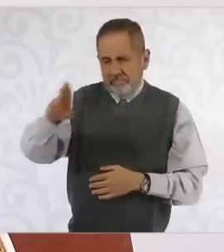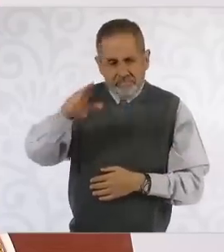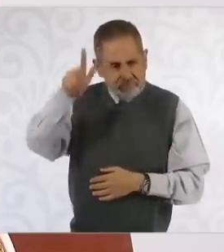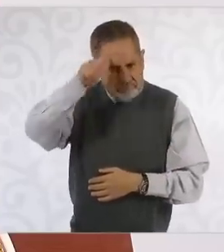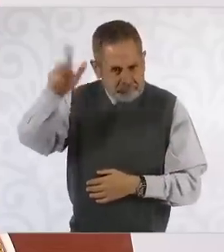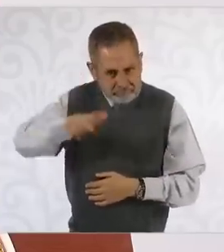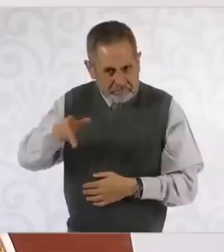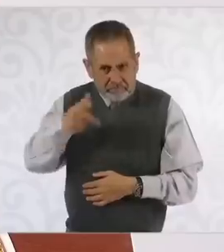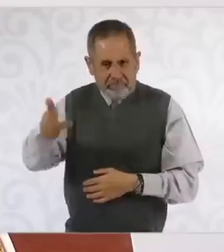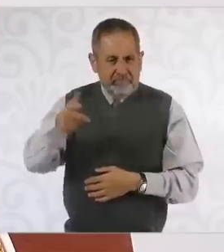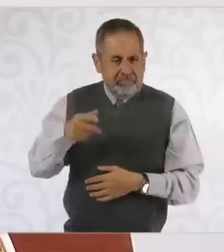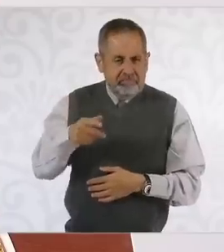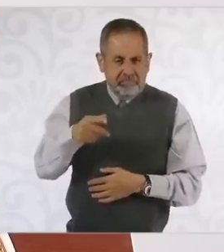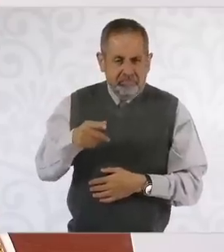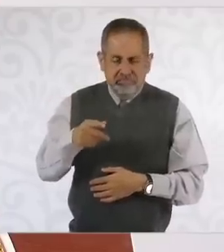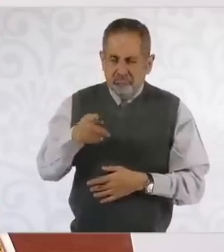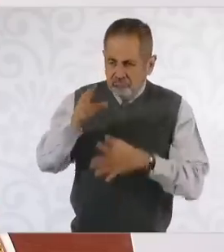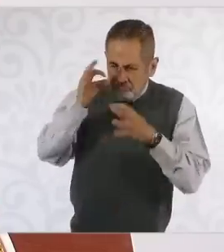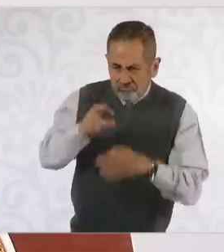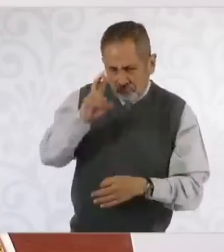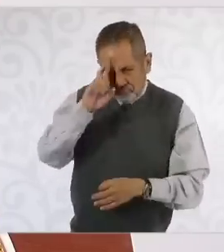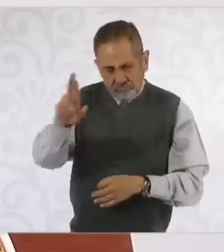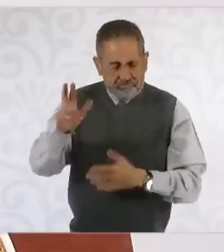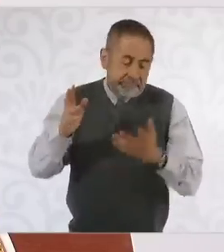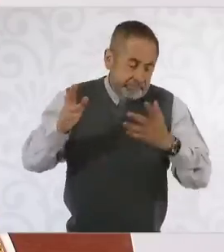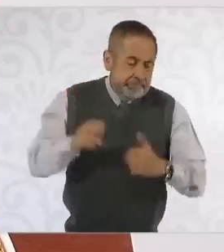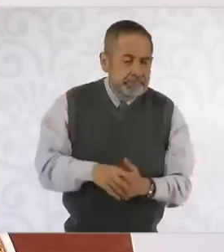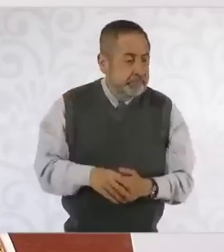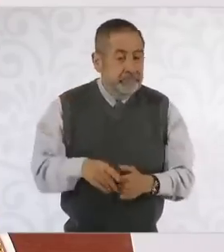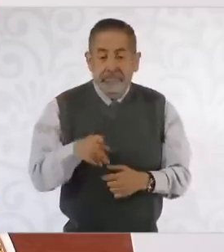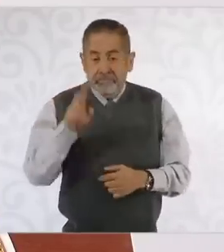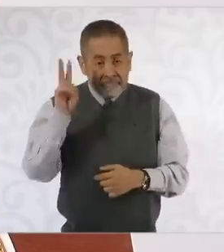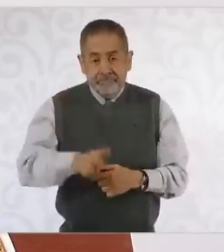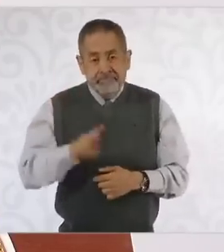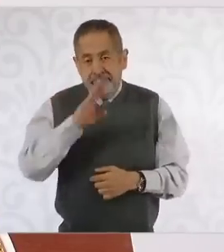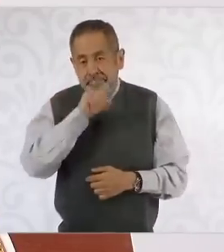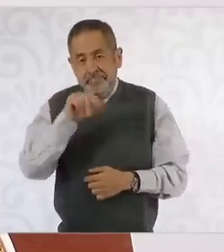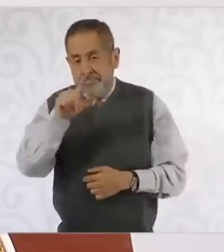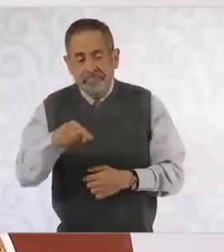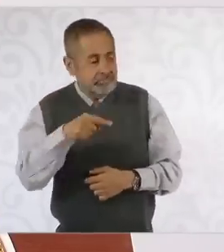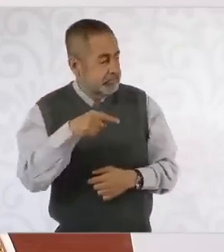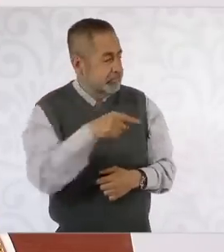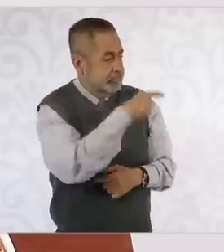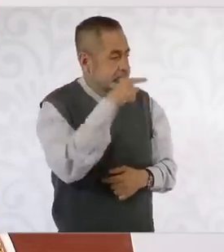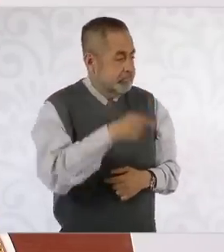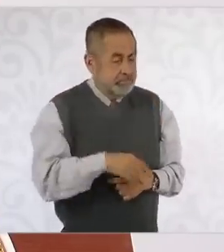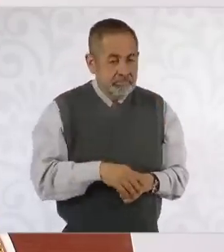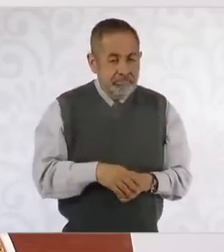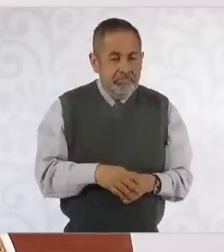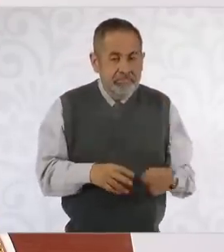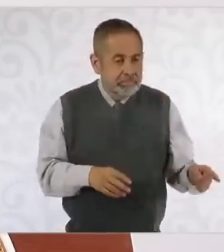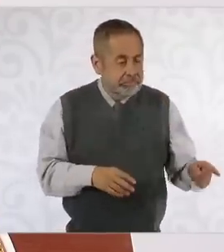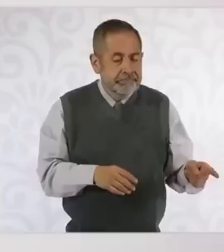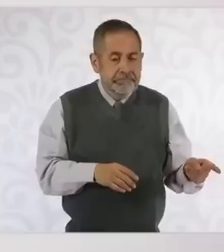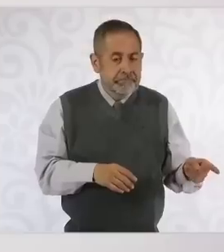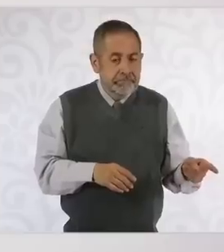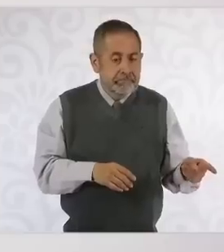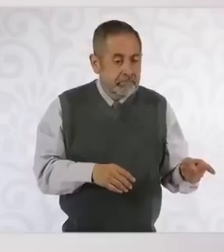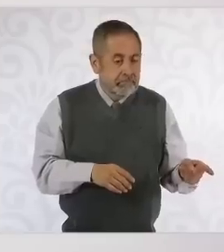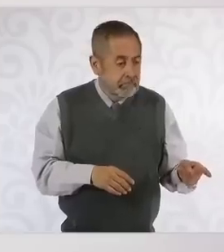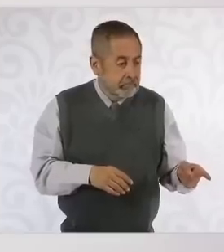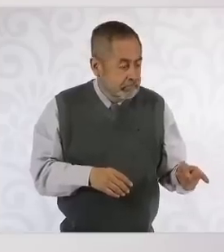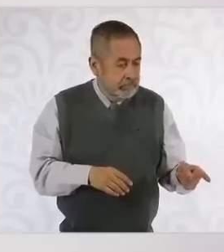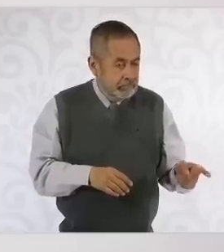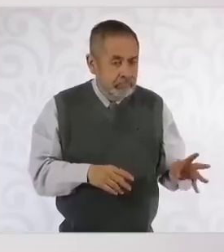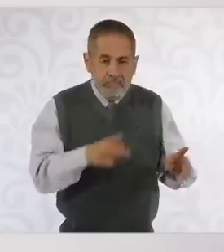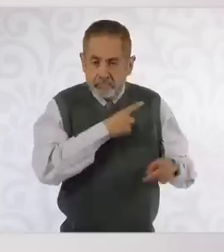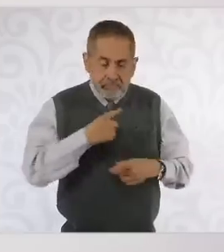terrible entonces aquí entre todos tenemos que vigilar que eso no ocurra